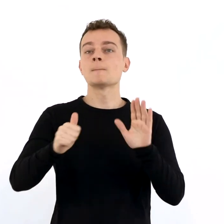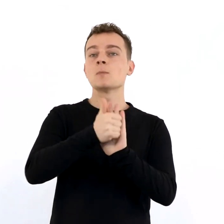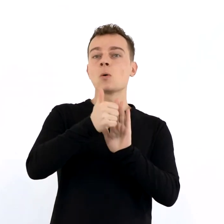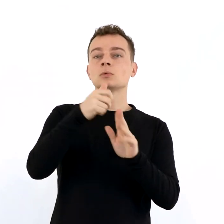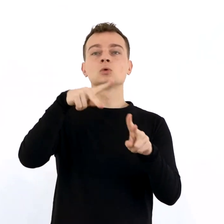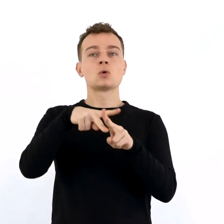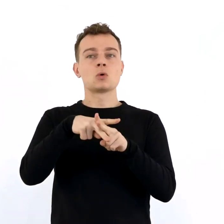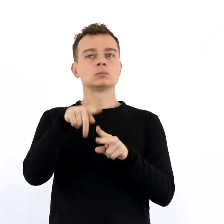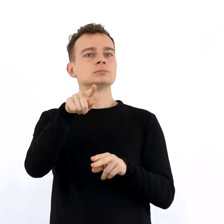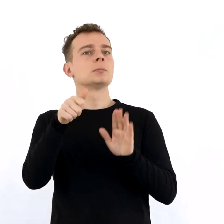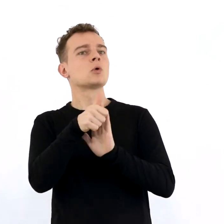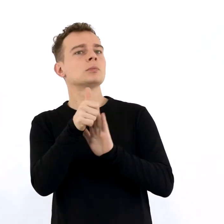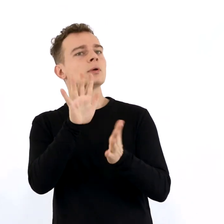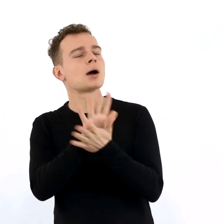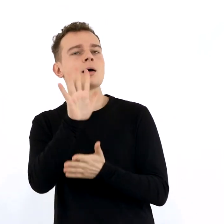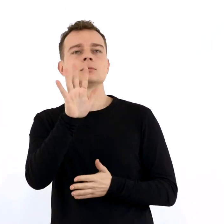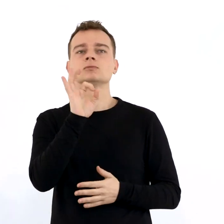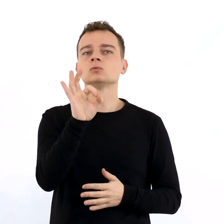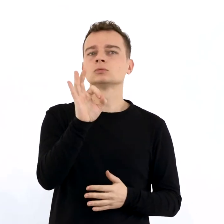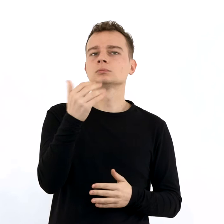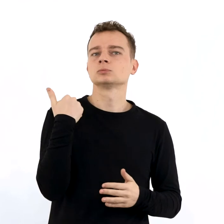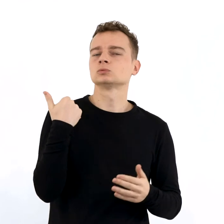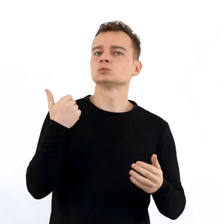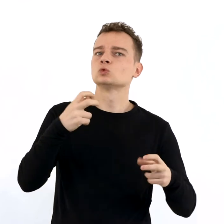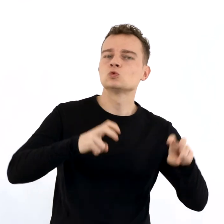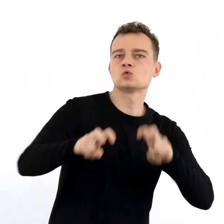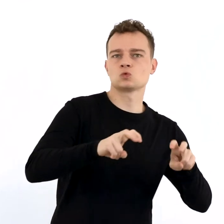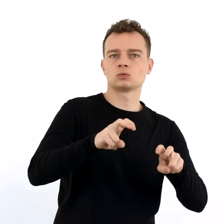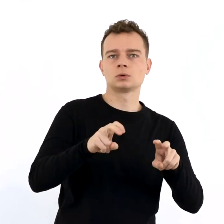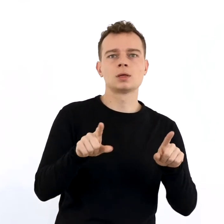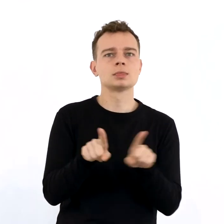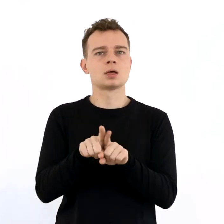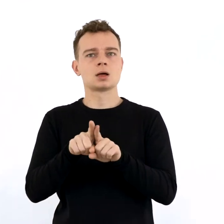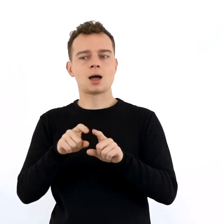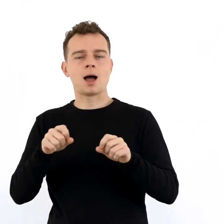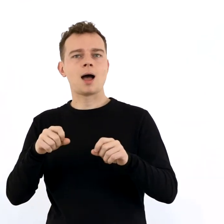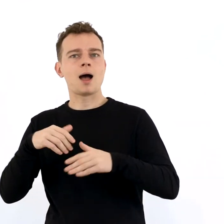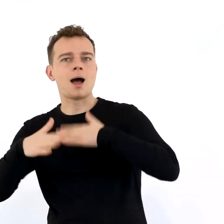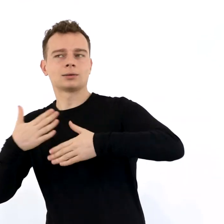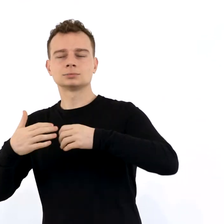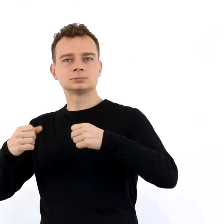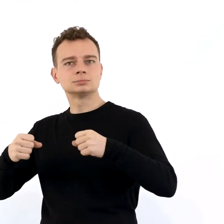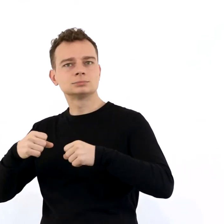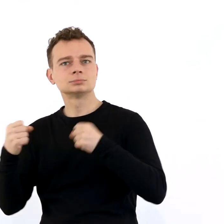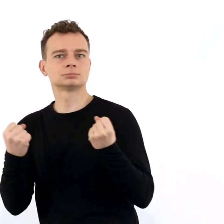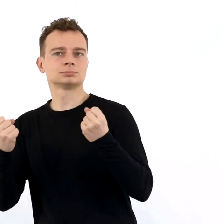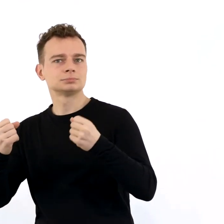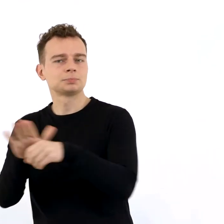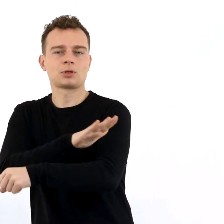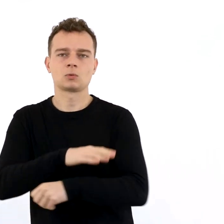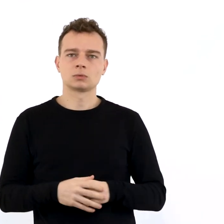Pomnik konny był rodzajem pomnika w ruchu i pełnym akcji.